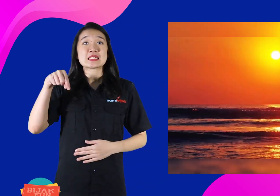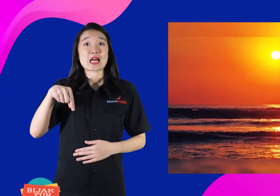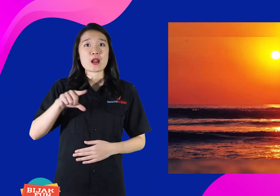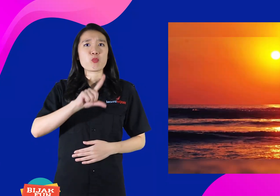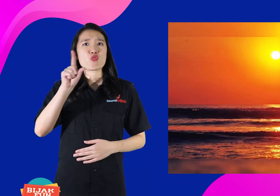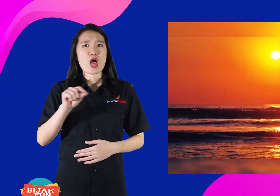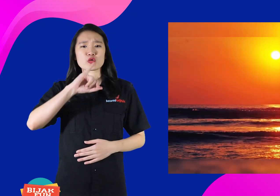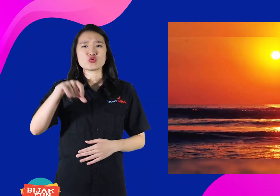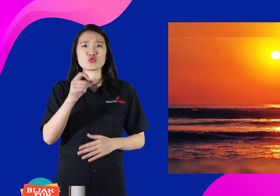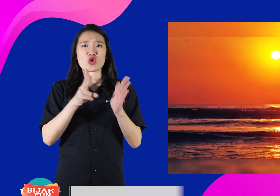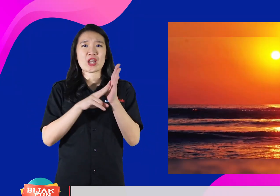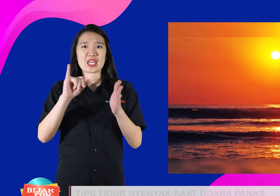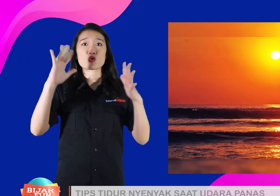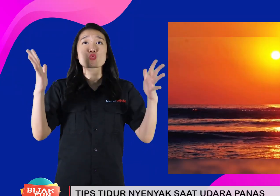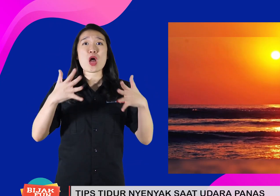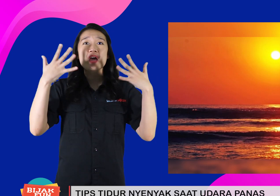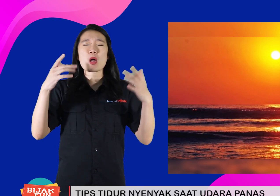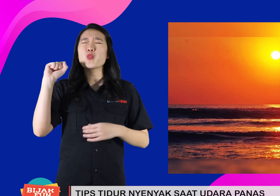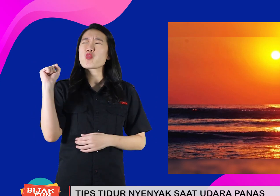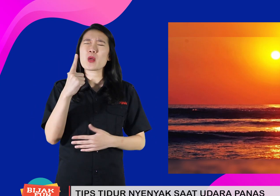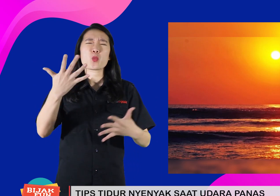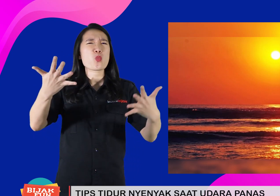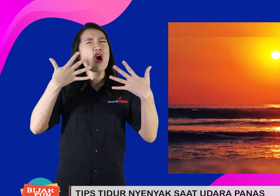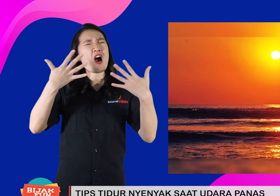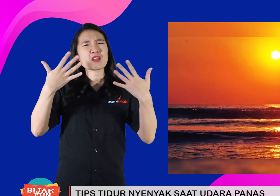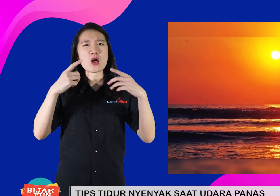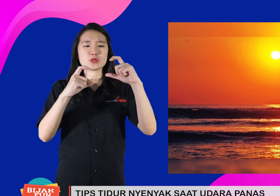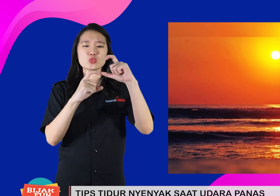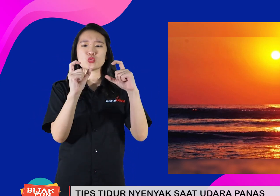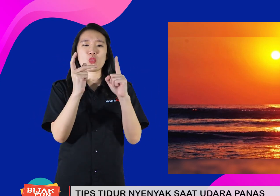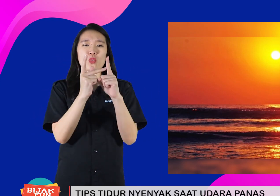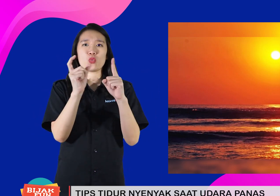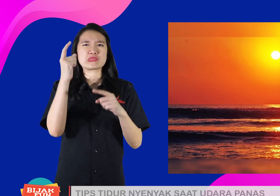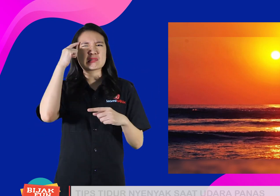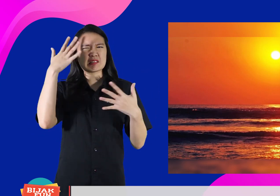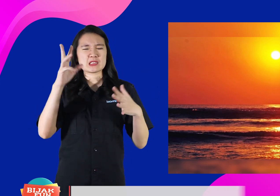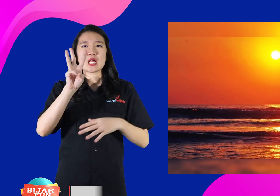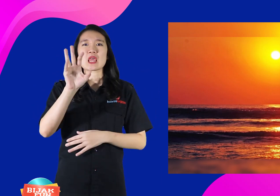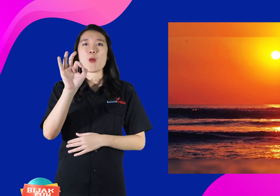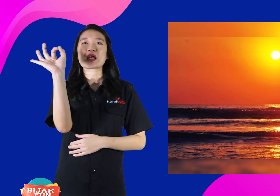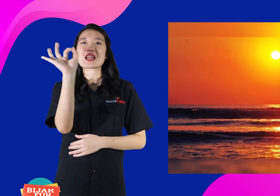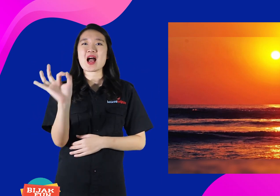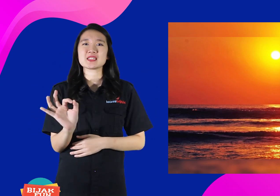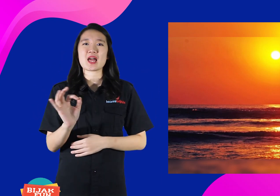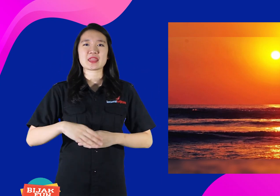Saat ini bulan Juni, udara mulai panas dan suhu sekitar 30 derajat.